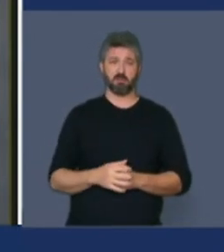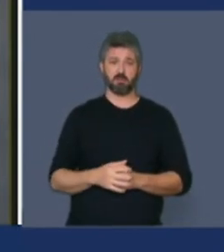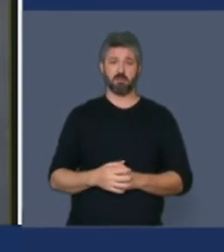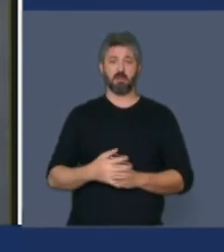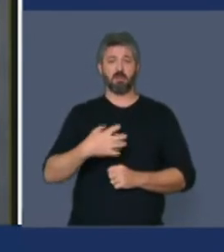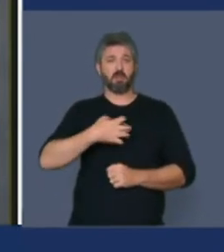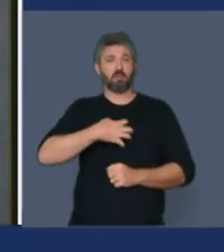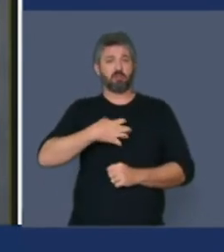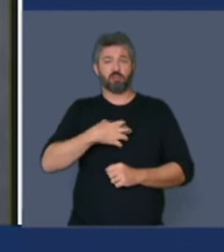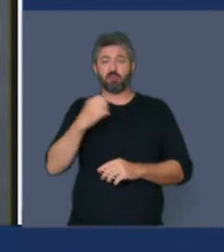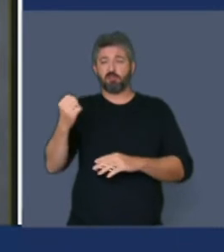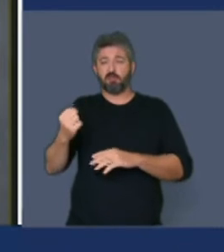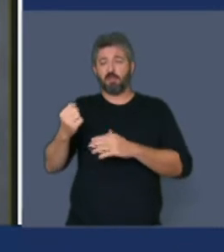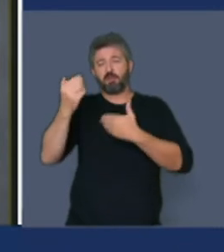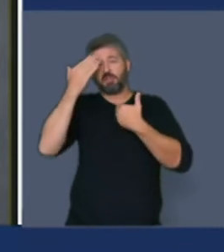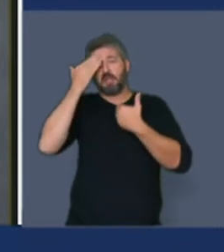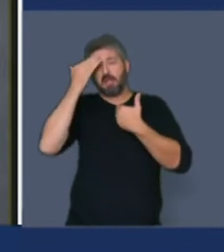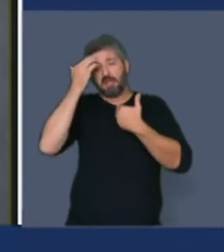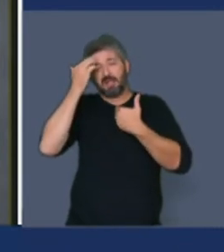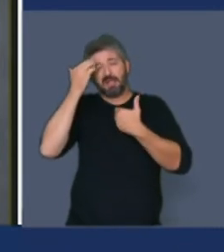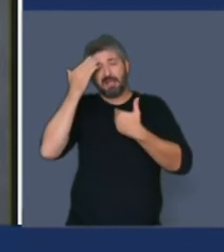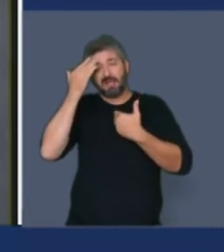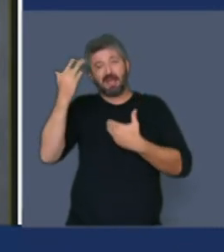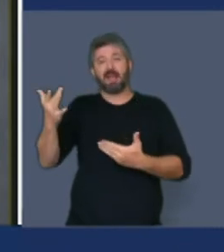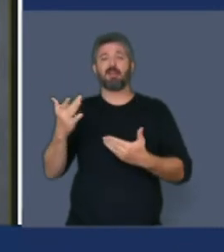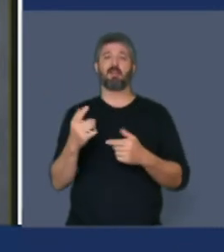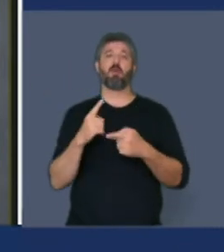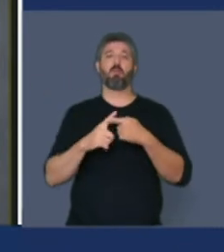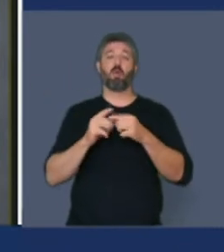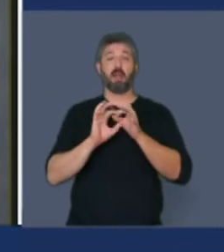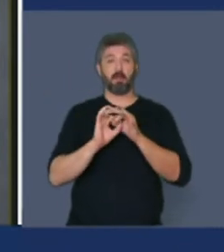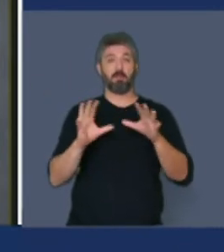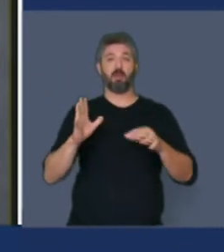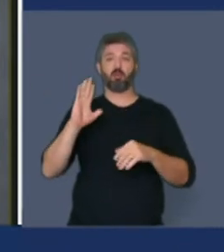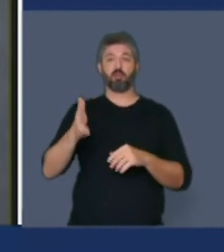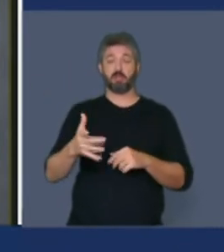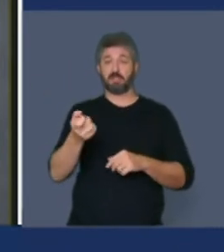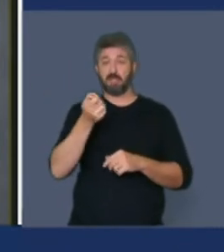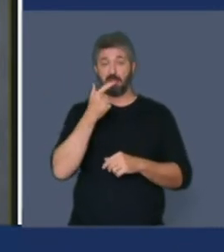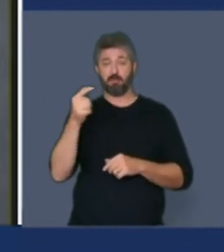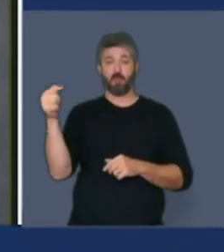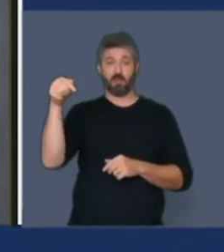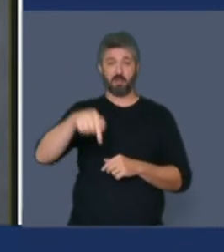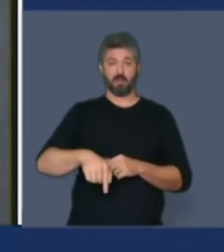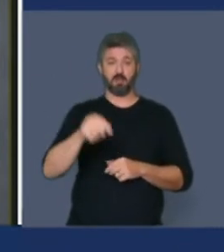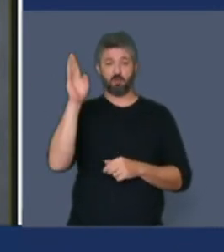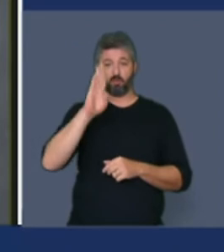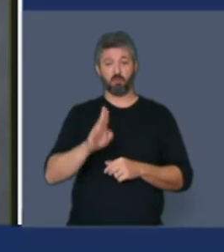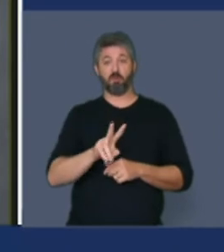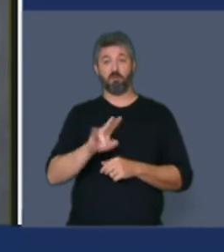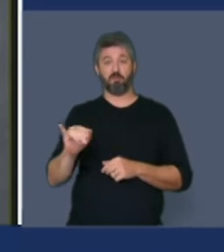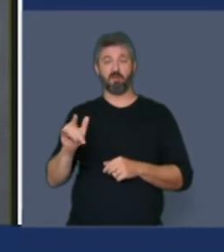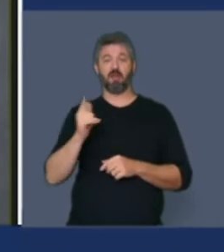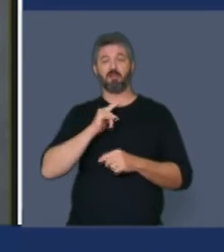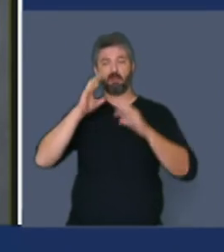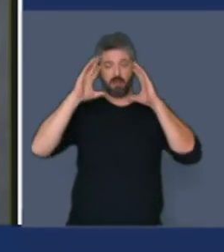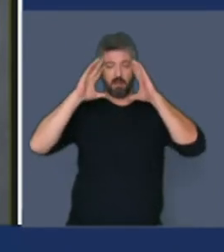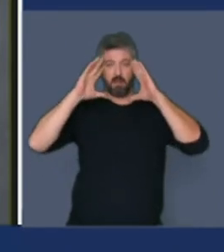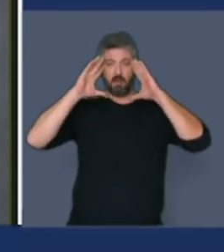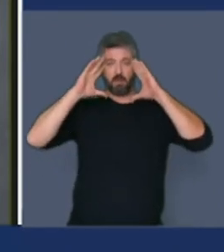AS, O SENTIMENTO É DE GRATIDÃO PELA LIBERAÇÃO E REGULARIZAÇÃO DO MEDICAMENTO QUE VAI TRAZER TRANQUILIDADE OS PAIS E DIGNIDADE ÀS